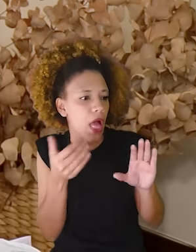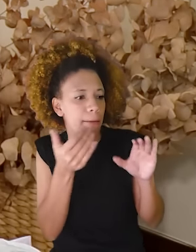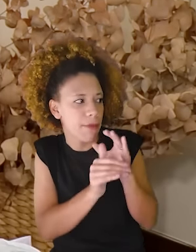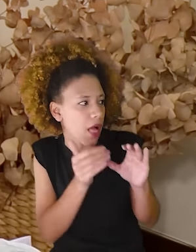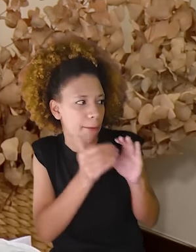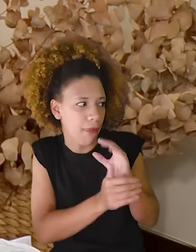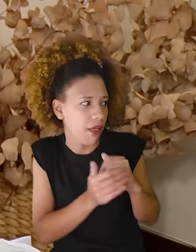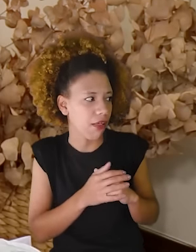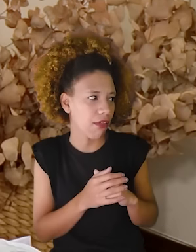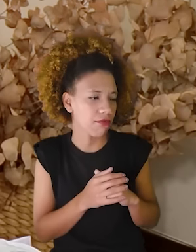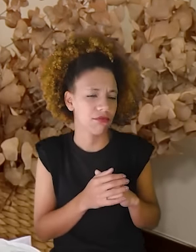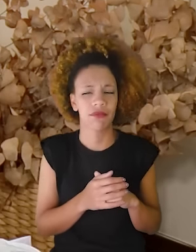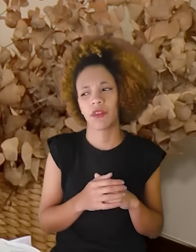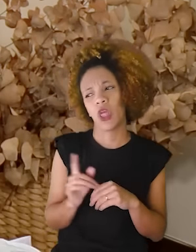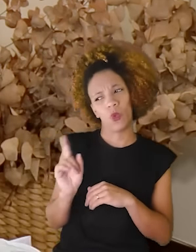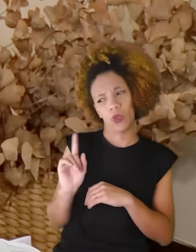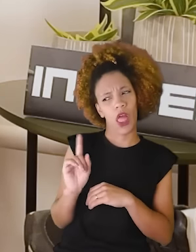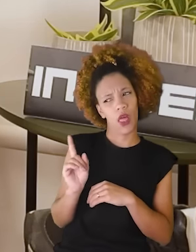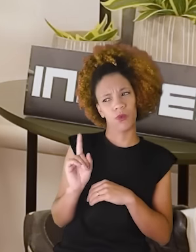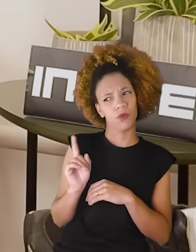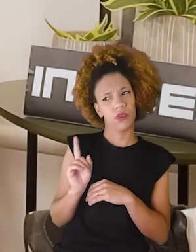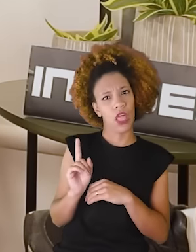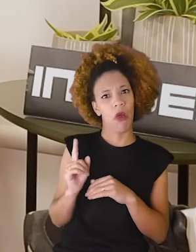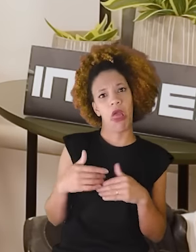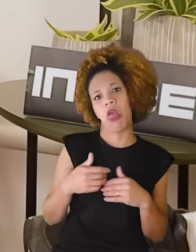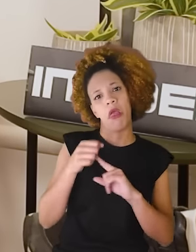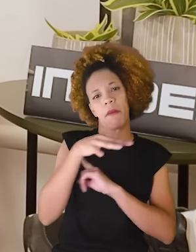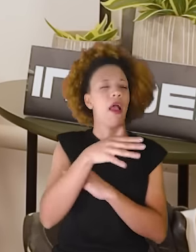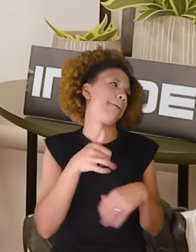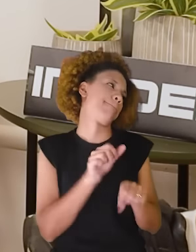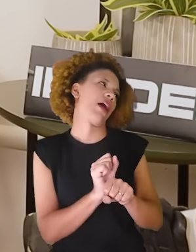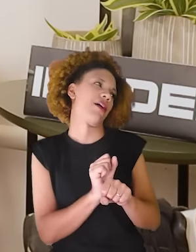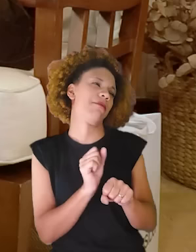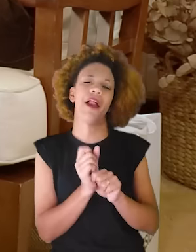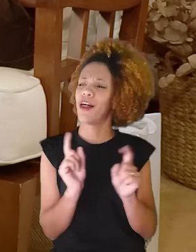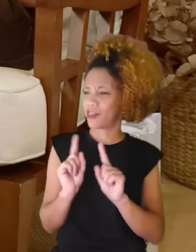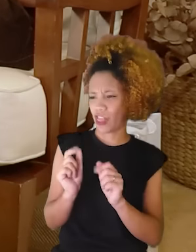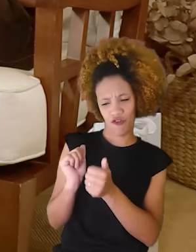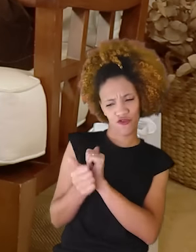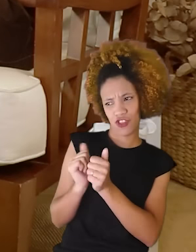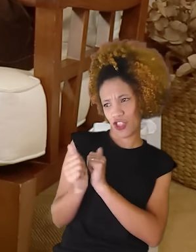te mandando mensagem Ah também não é assim não também não é tão eu não sou jogador de futebol se